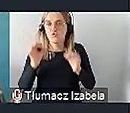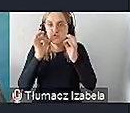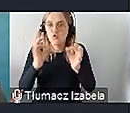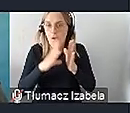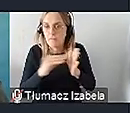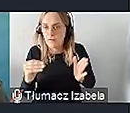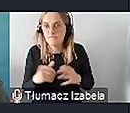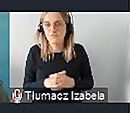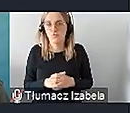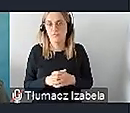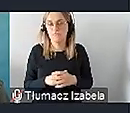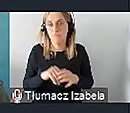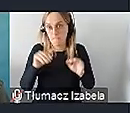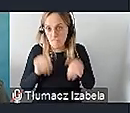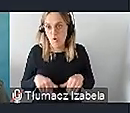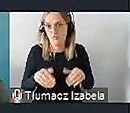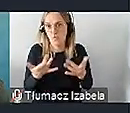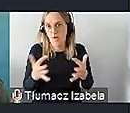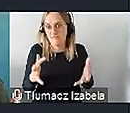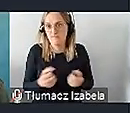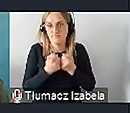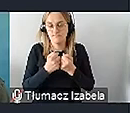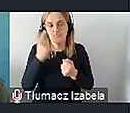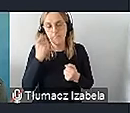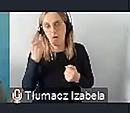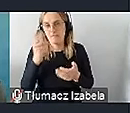który pomoże nam znaleźć pomysł na narysowanie czegoś.